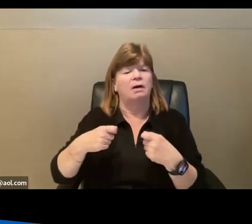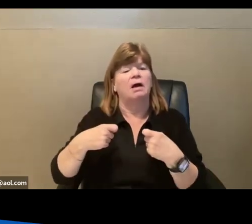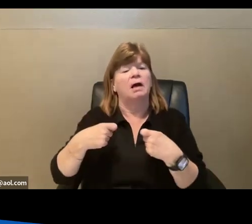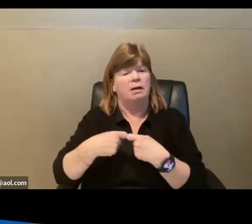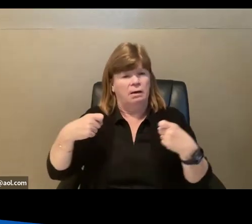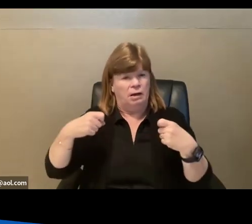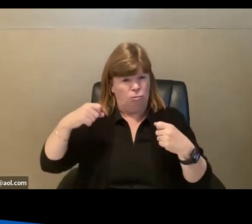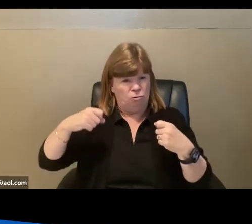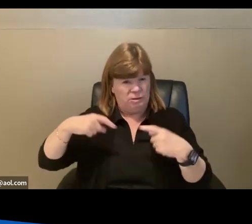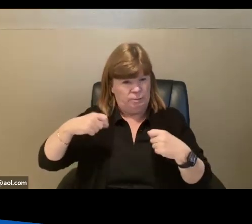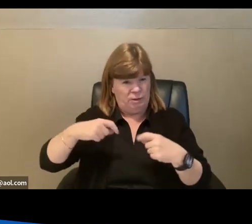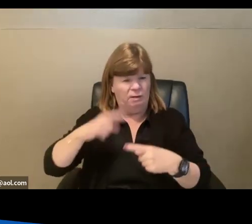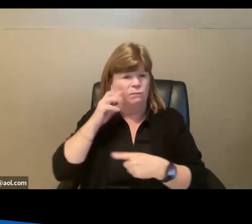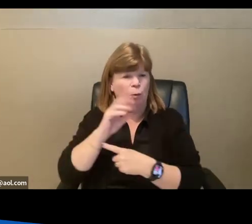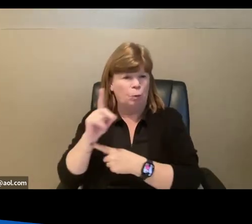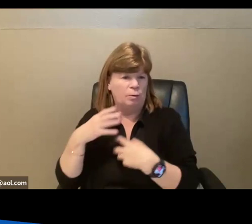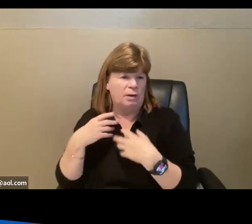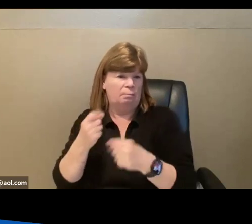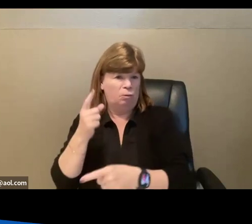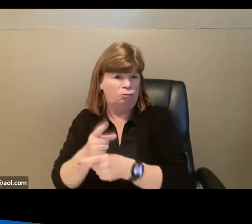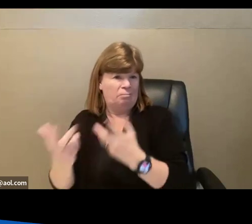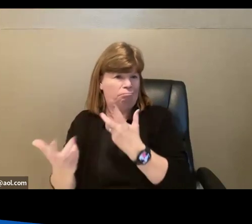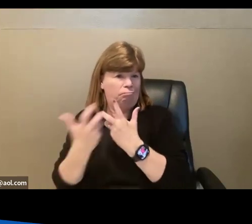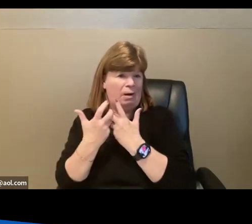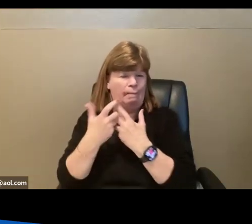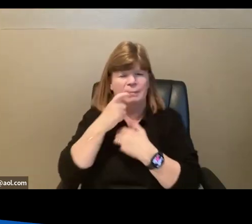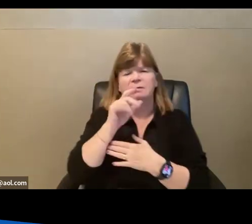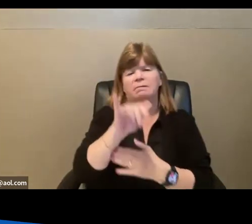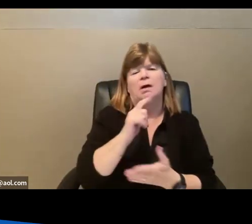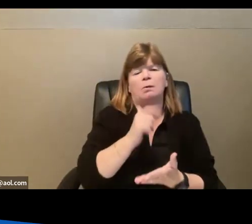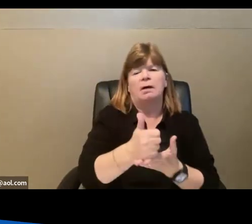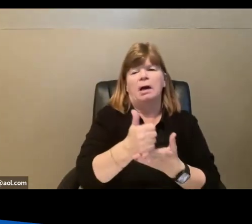para la curación de heridas sería lo correcto para ti porque eso realmente ayuda a curar las cosas.